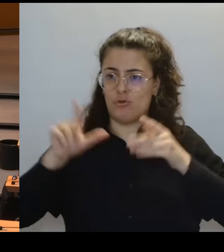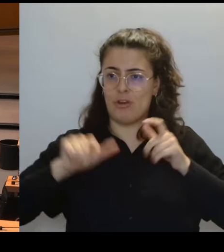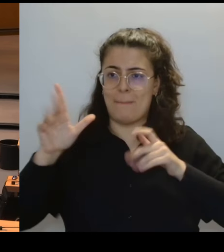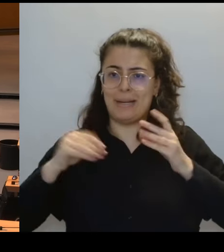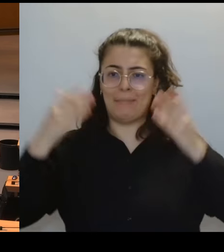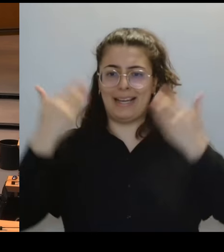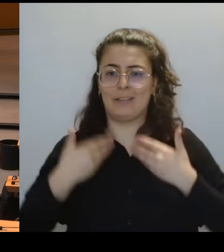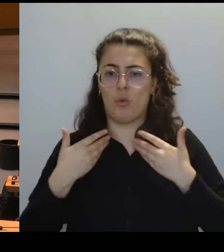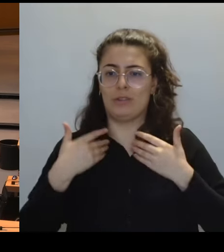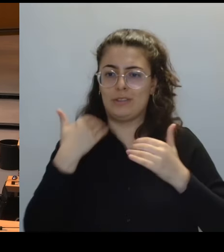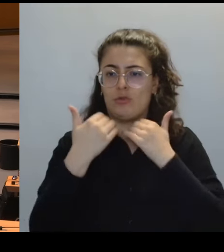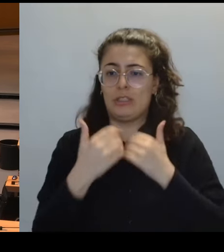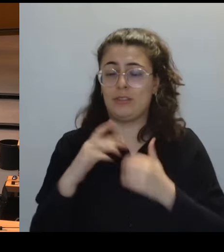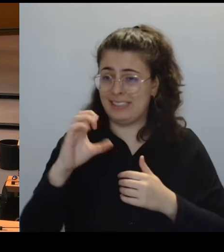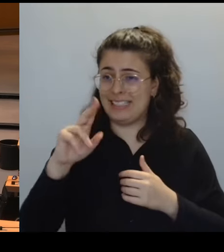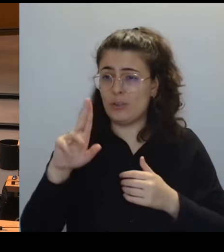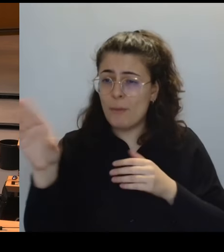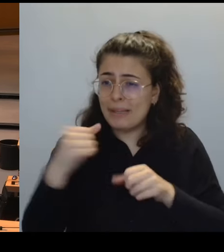Dafür erwarten wir eine Entschuldigung von Ihnen! (Beifall)